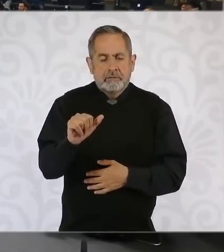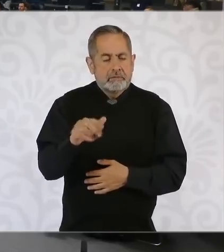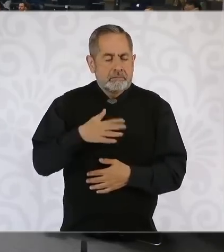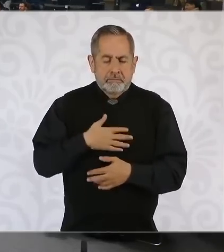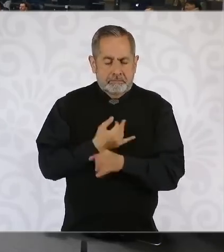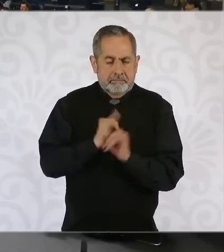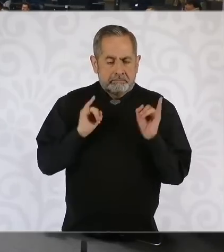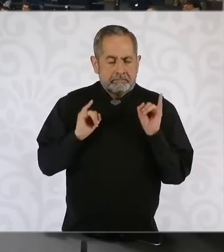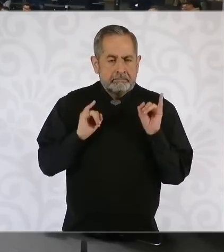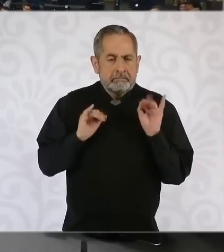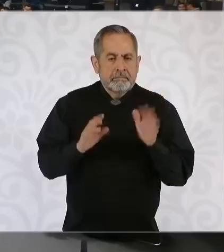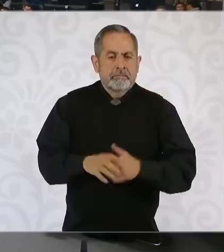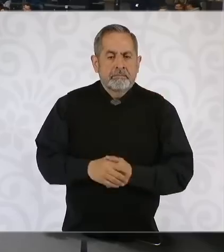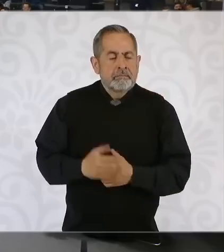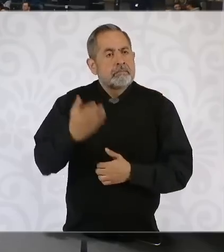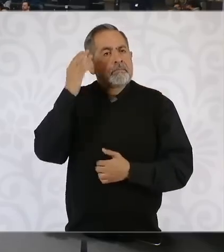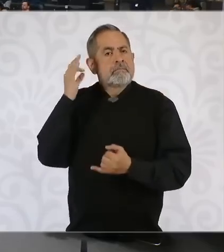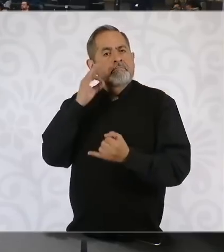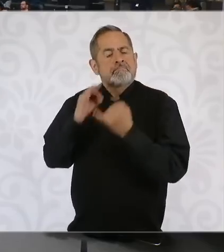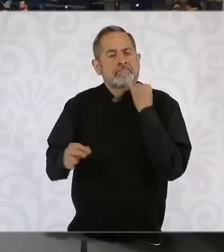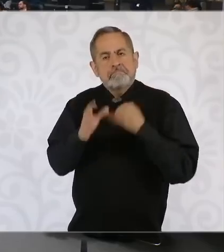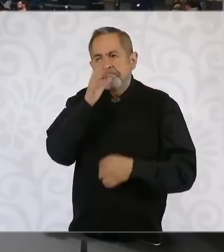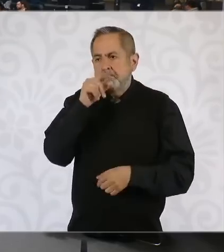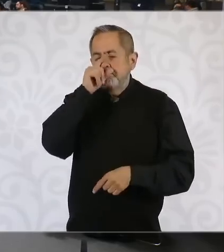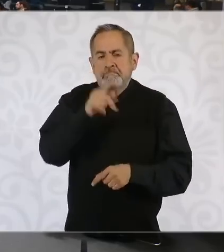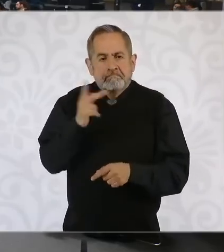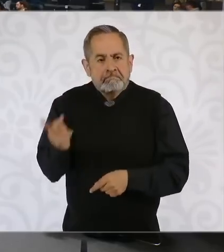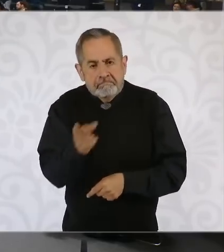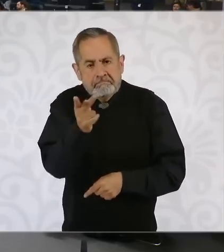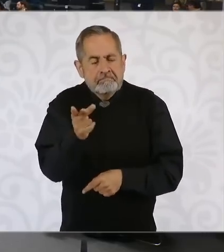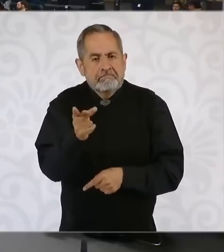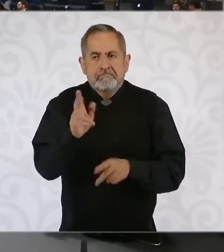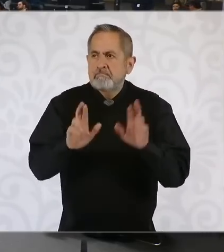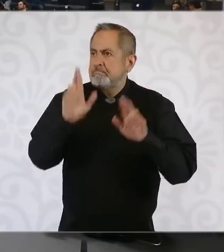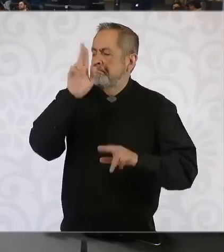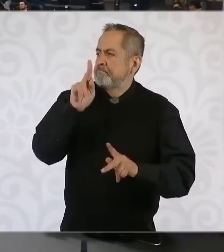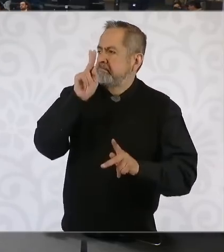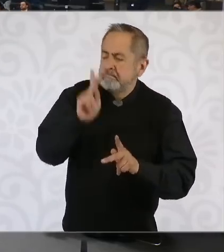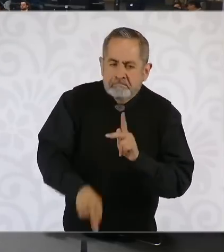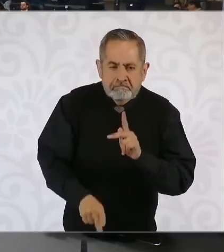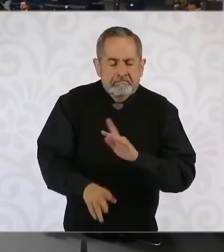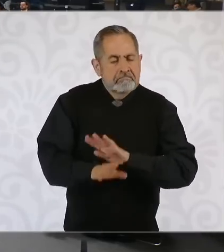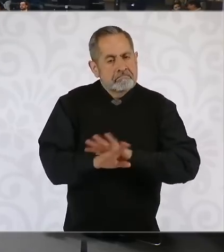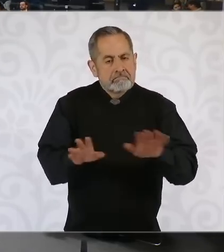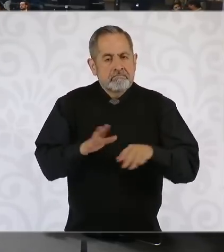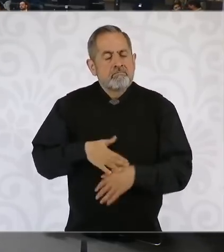bueno la última vez ya no tuve tiempo de terminar mi participación Así que hoy le le quiero comentar